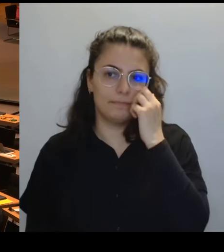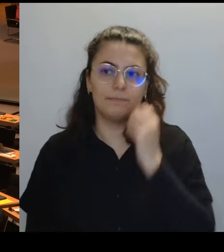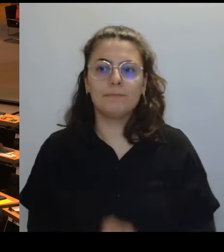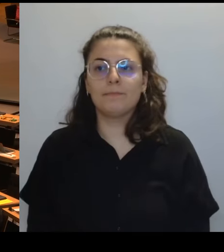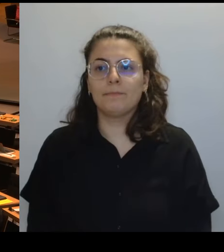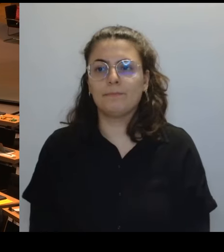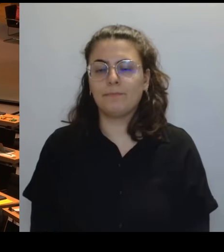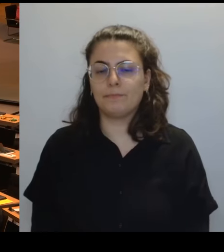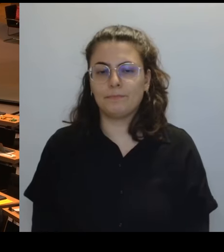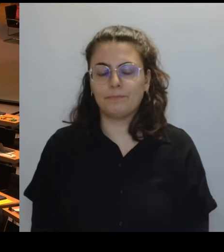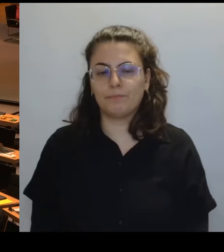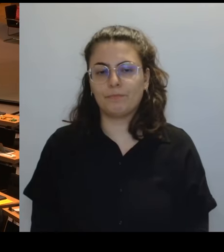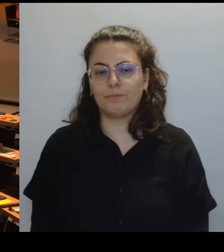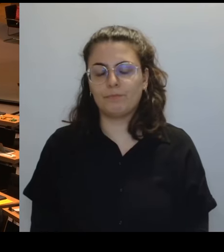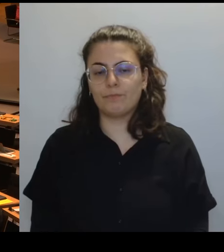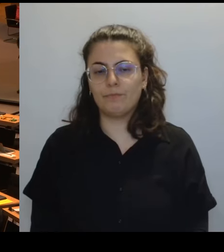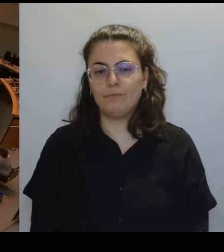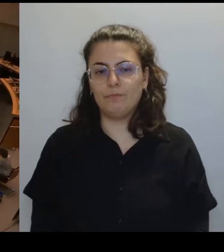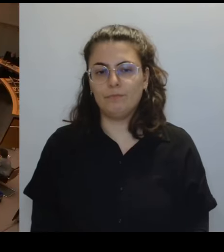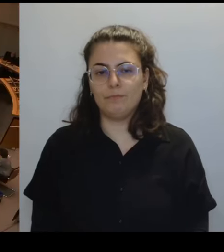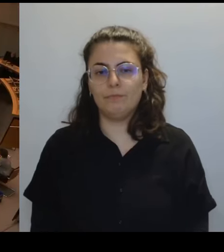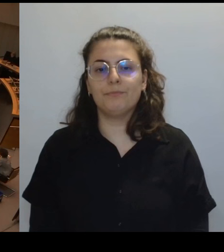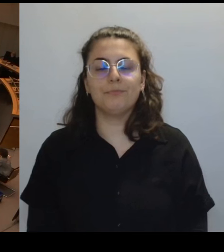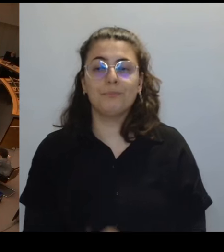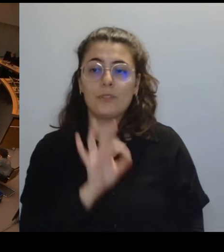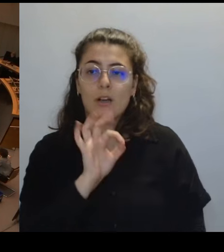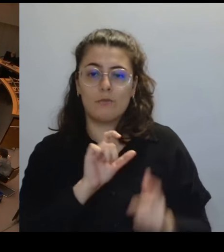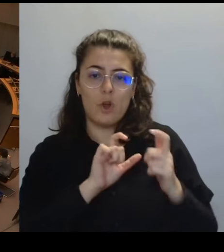(Beifall) (Rednerwechsel) Für die SPD Fraktion hat jetzt der Kollege Schopf das Wort.